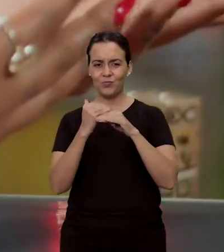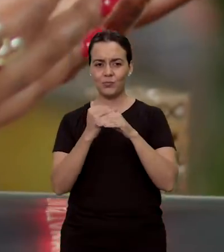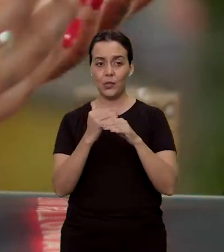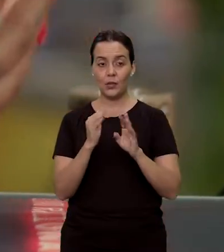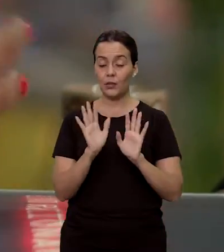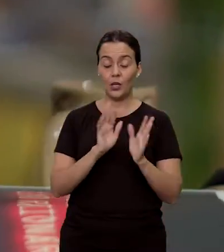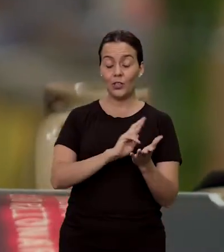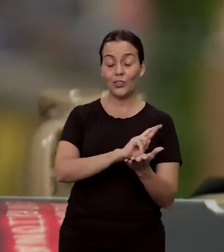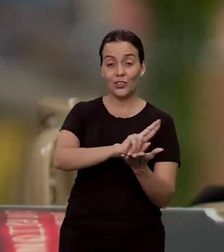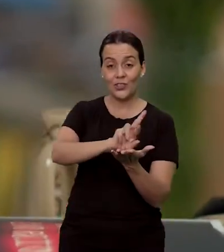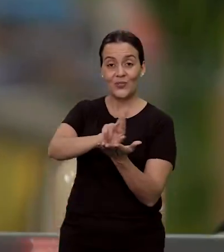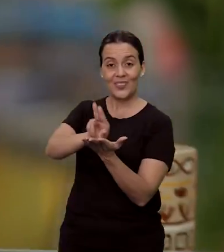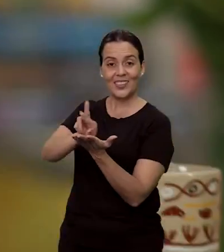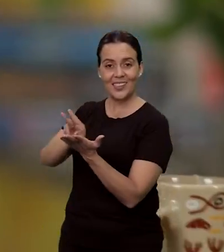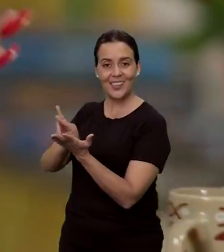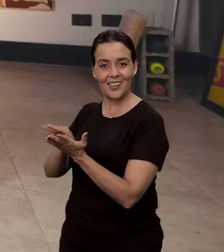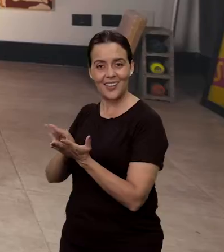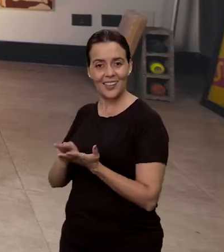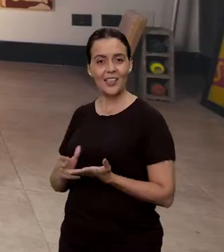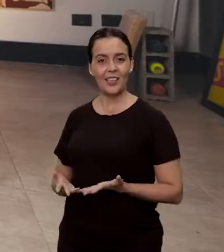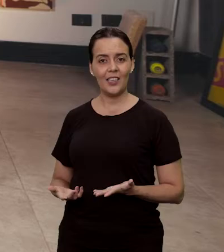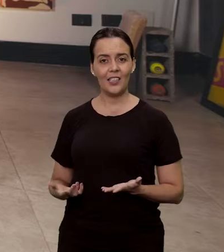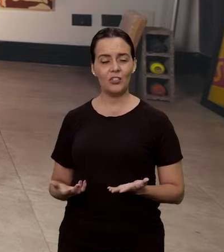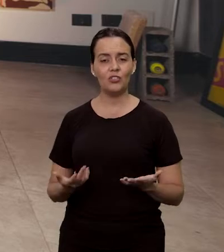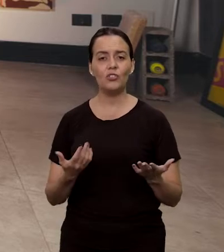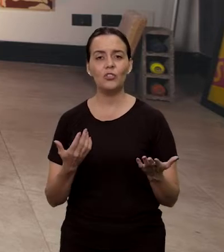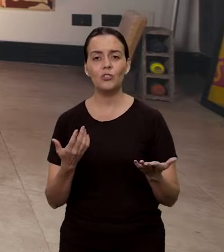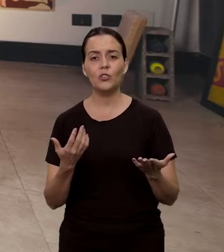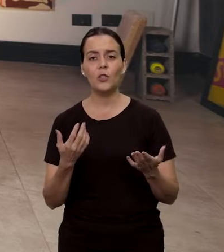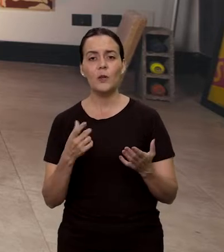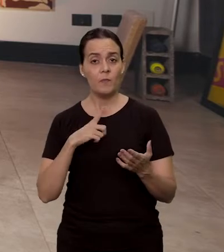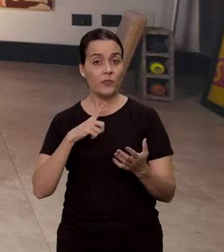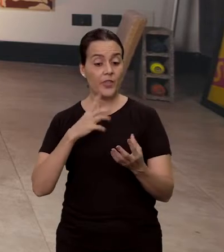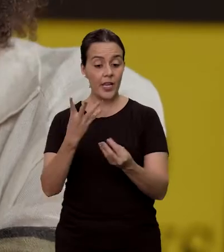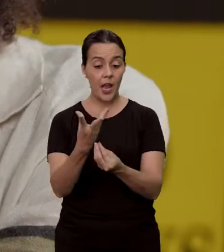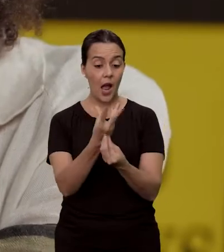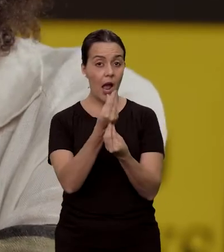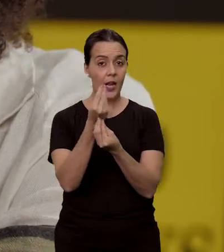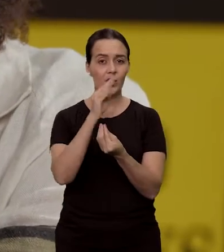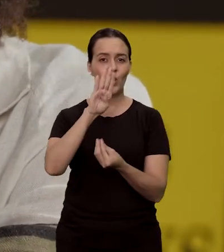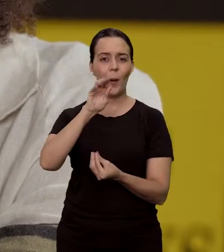eu falei para você que eu sou apaixonada pelo Basquiat. Você falou até que arte dele é uma disruptura.